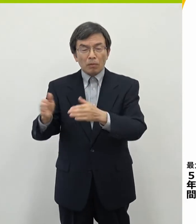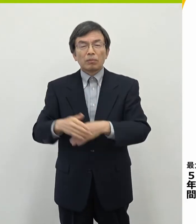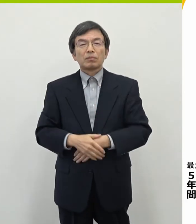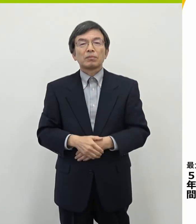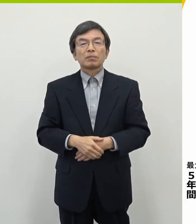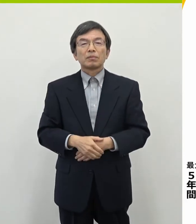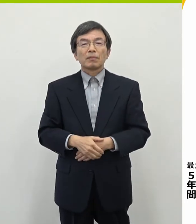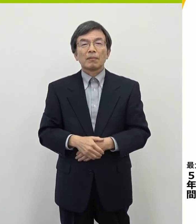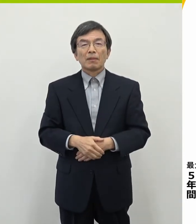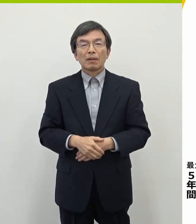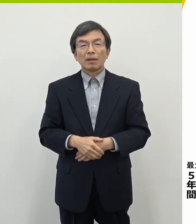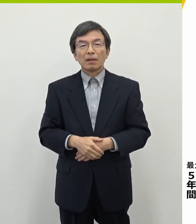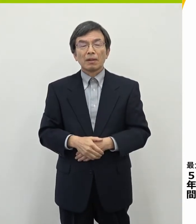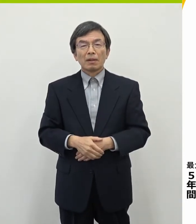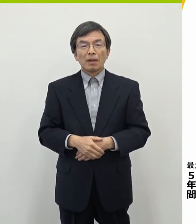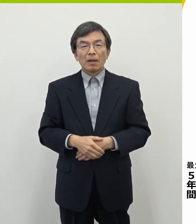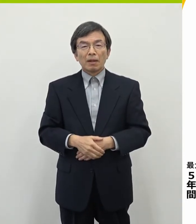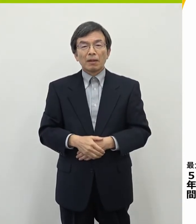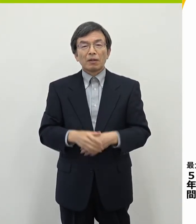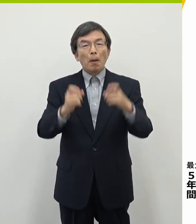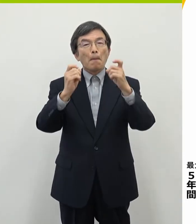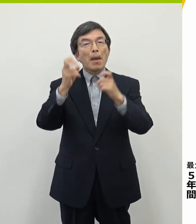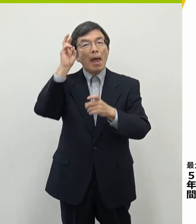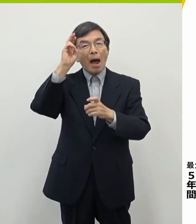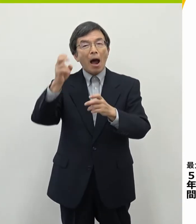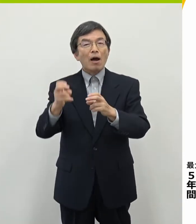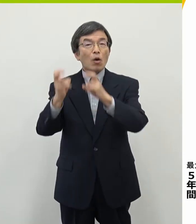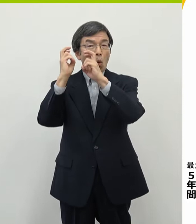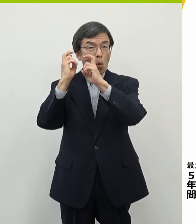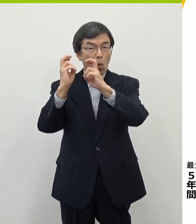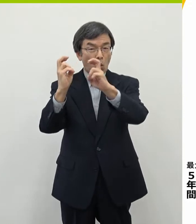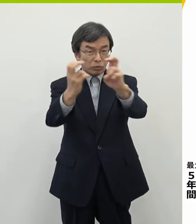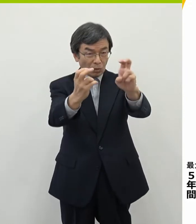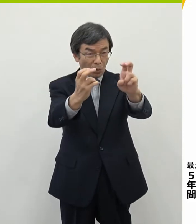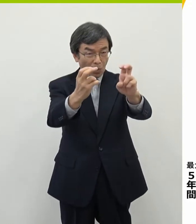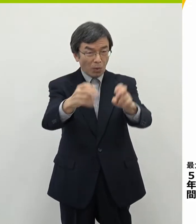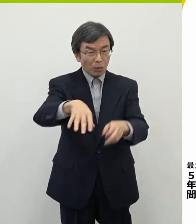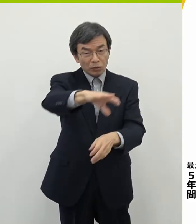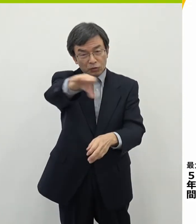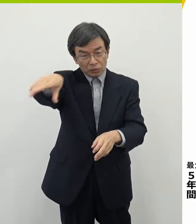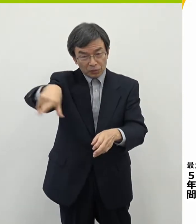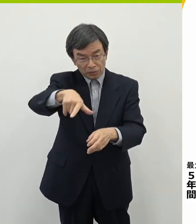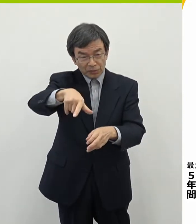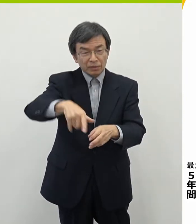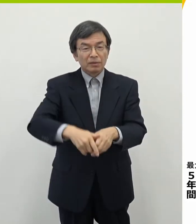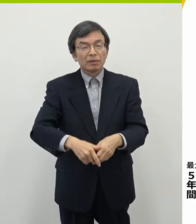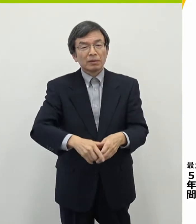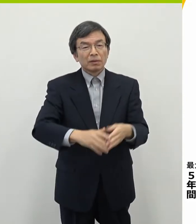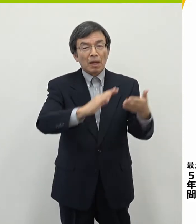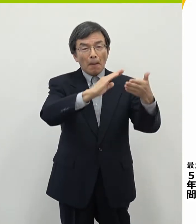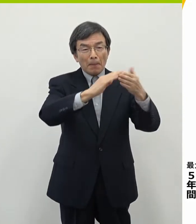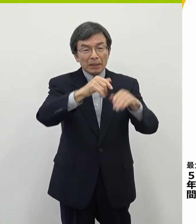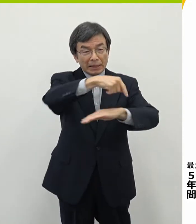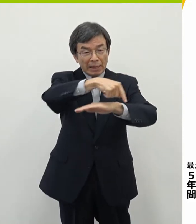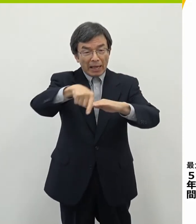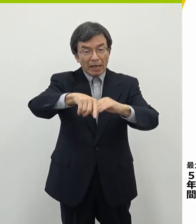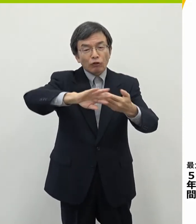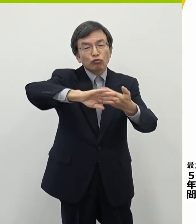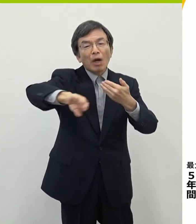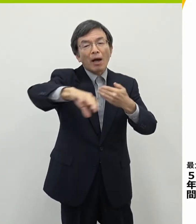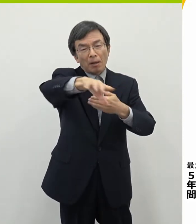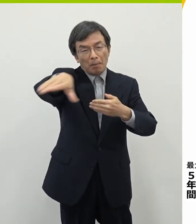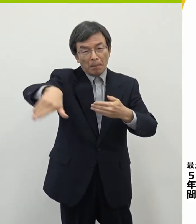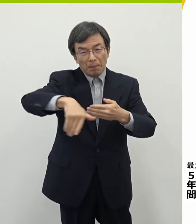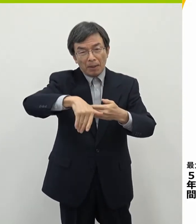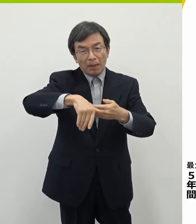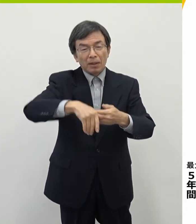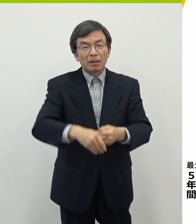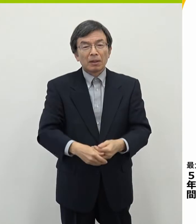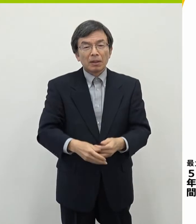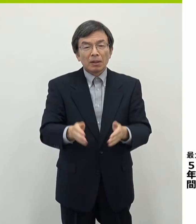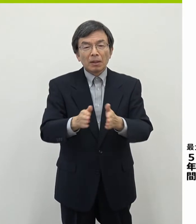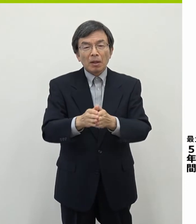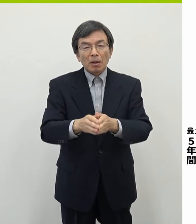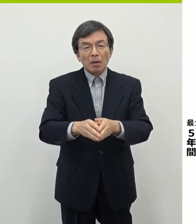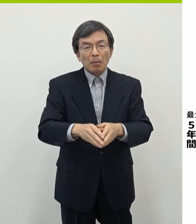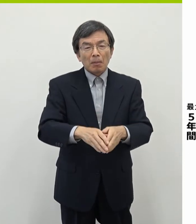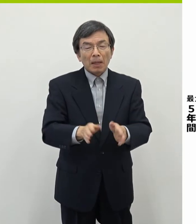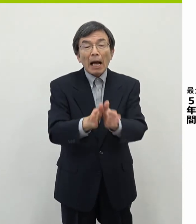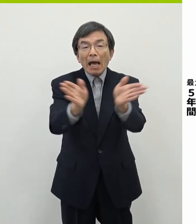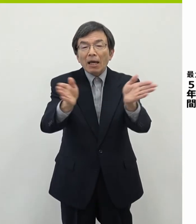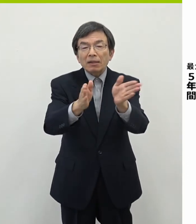名阪国道沿いのあたりがあのひとつ想定されますが いわゆる都市計画区域外のですねあの比較的展開しやすい地域においてですね